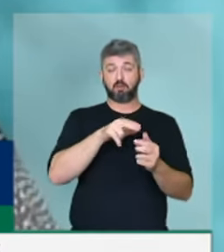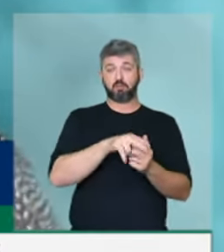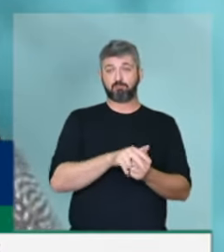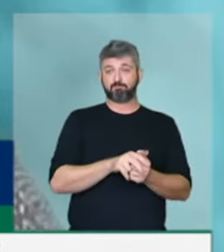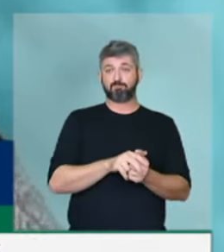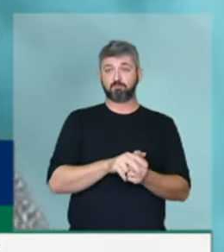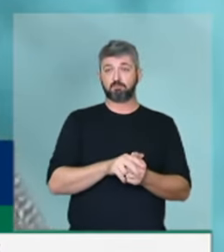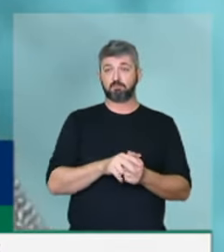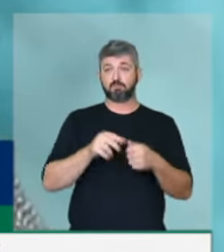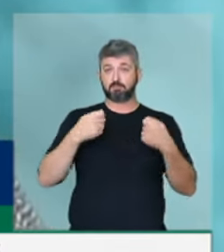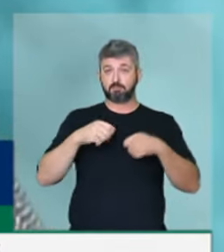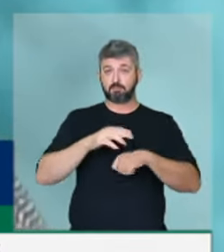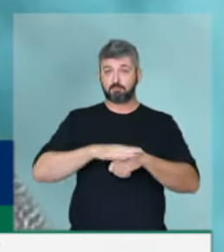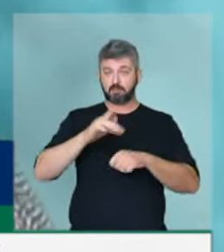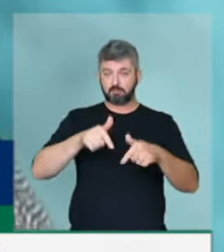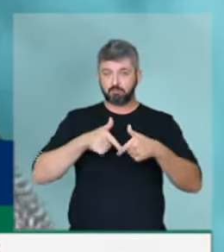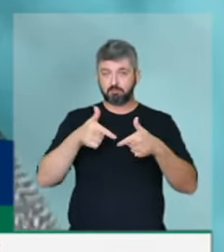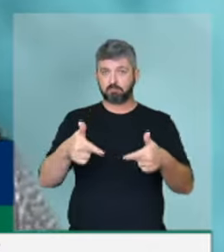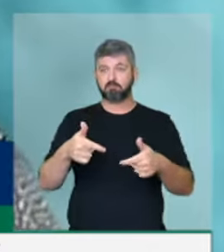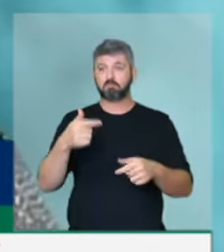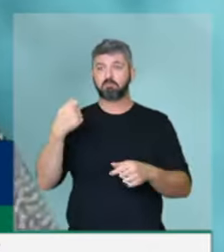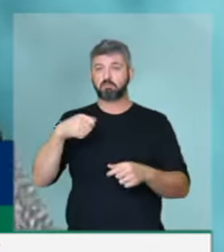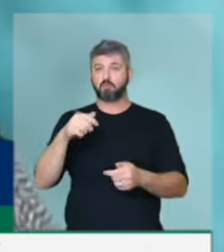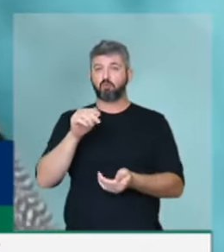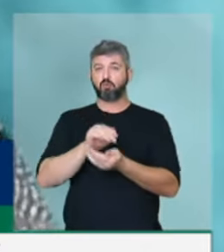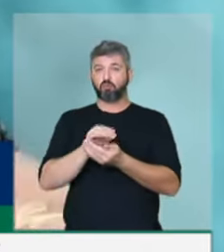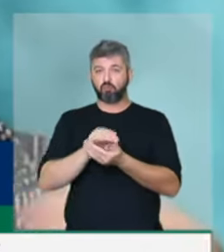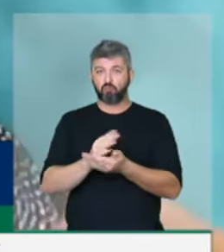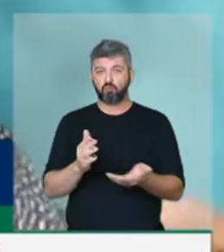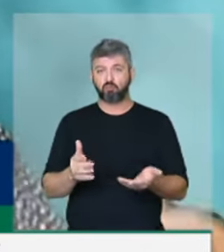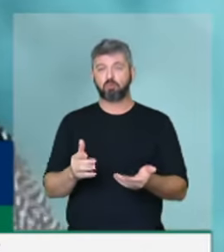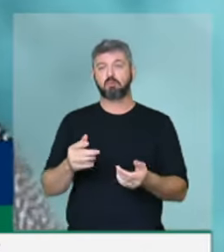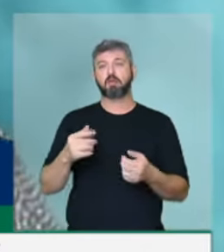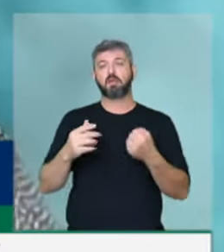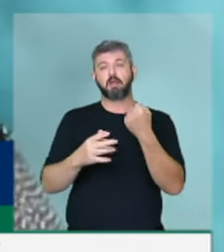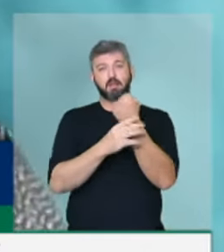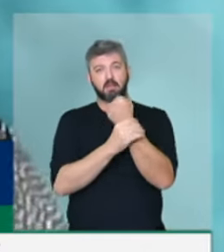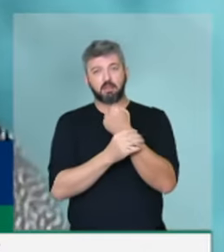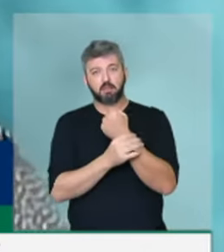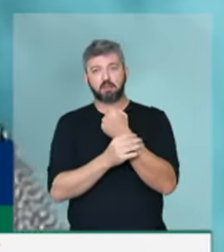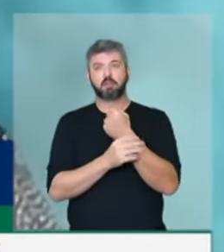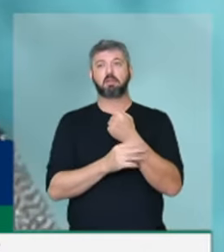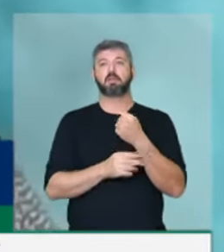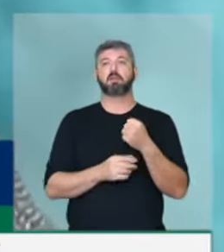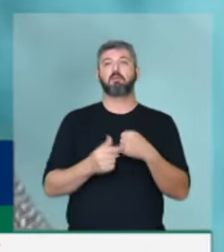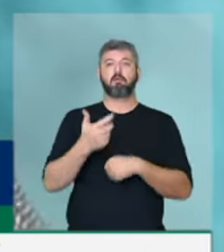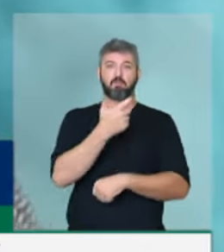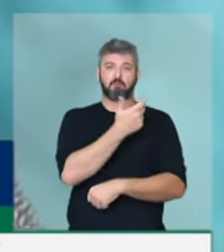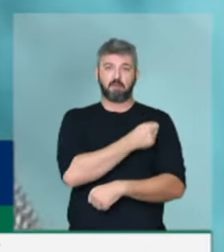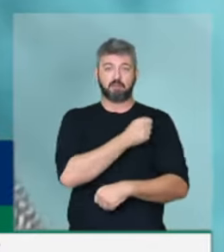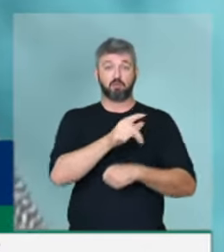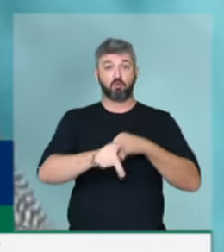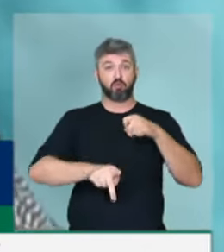DE VACINAÇÃO EM MASSA. PRECISAMOS A GARANTIA EFETIVA.... DE QUE AS MEDIDAS... DE CONTROLE.... DE